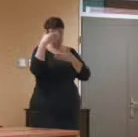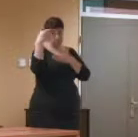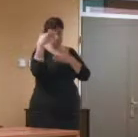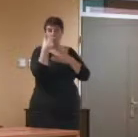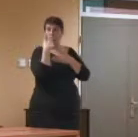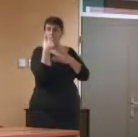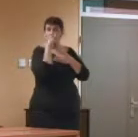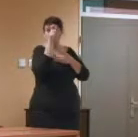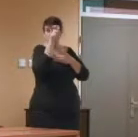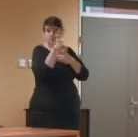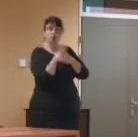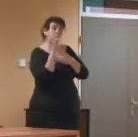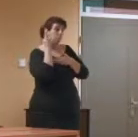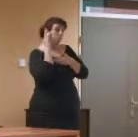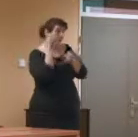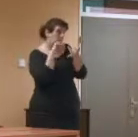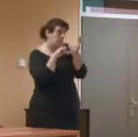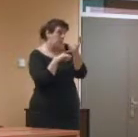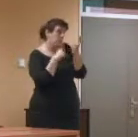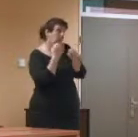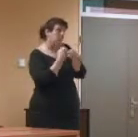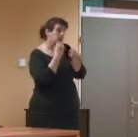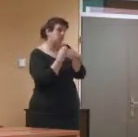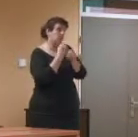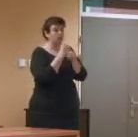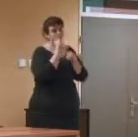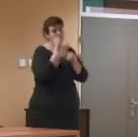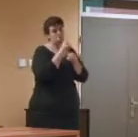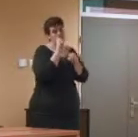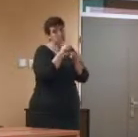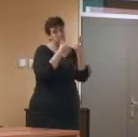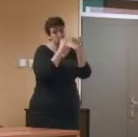trabajaba en un prostíbulo de Benidorm. En fin, hemos tenido